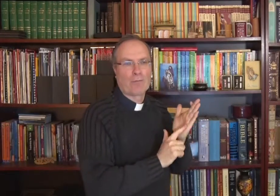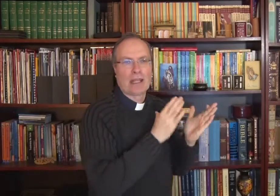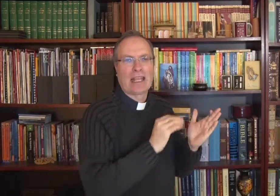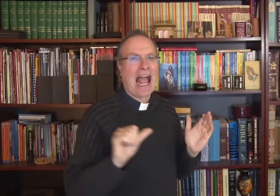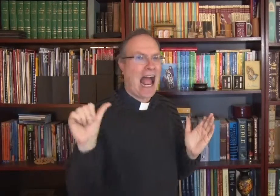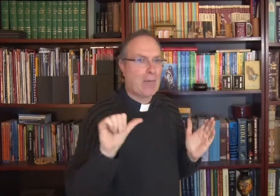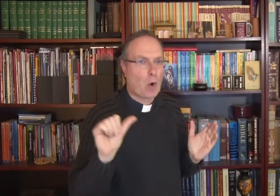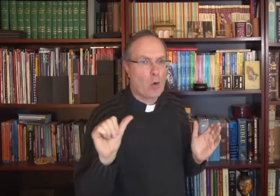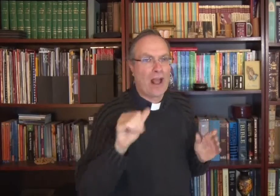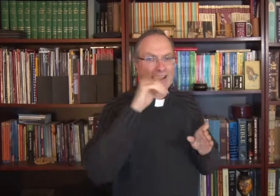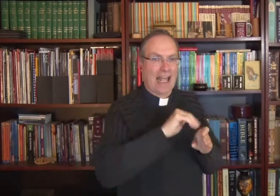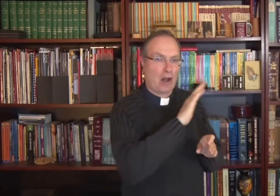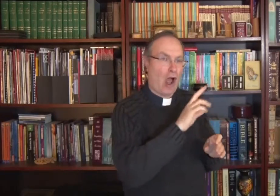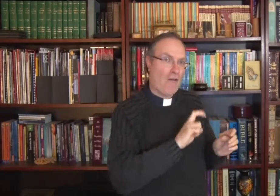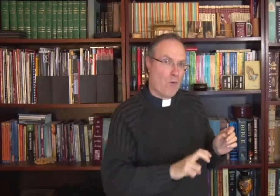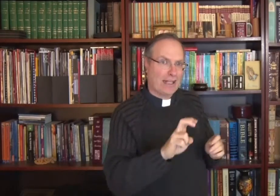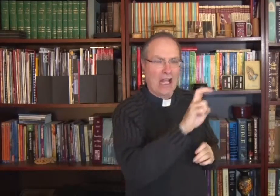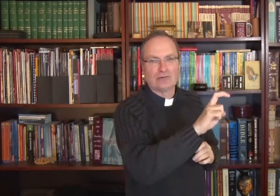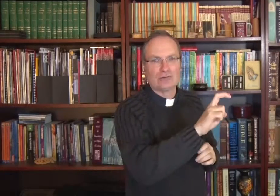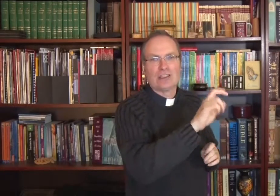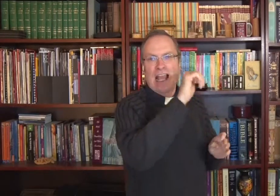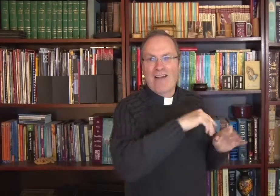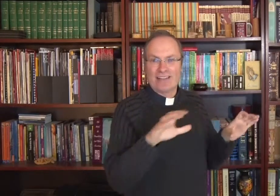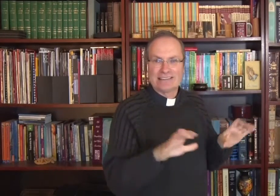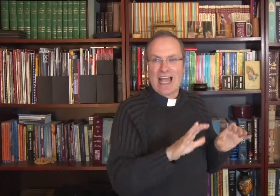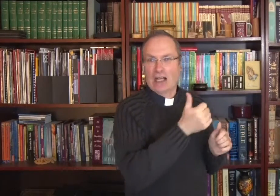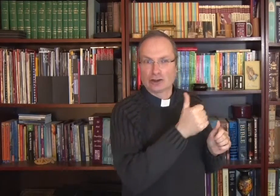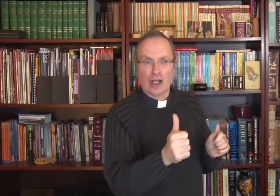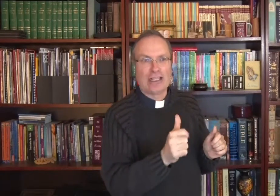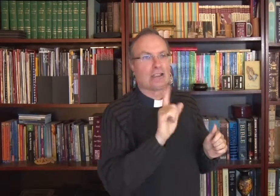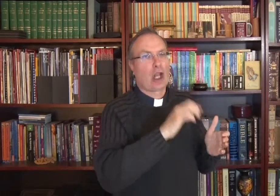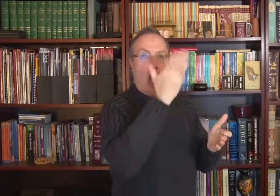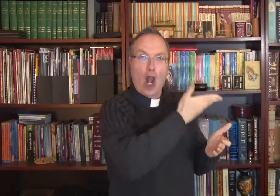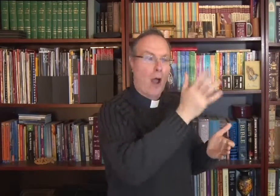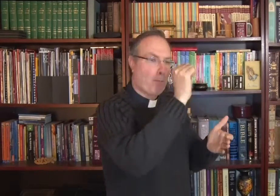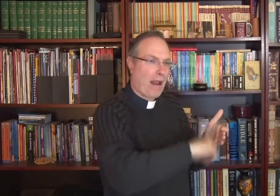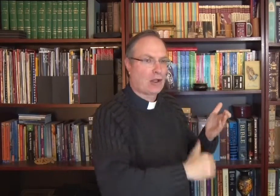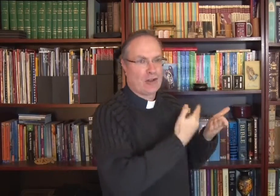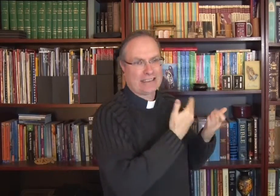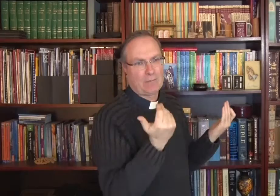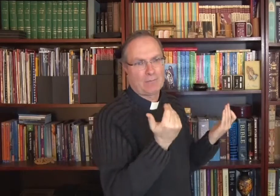et Apollos dans leur voyage, en faisant en sorte qu’il ne leur manque rien.